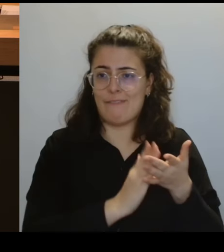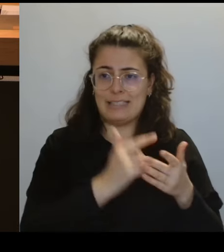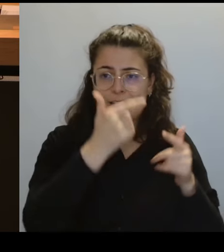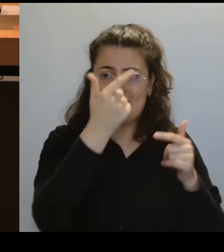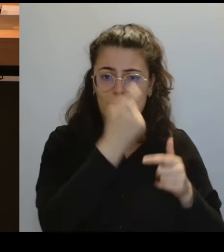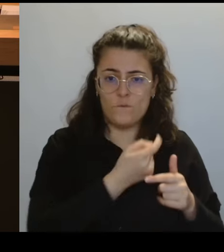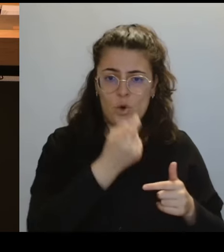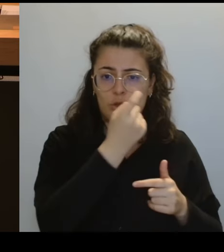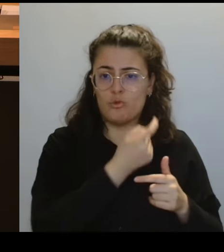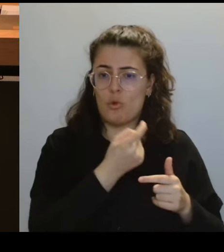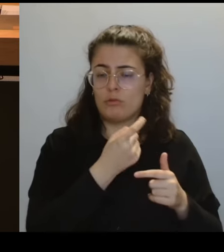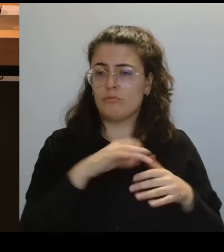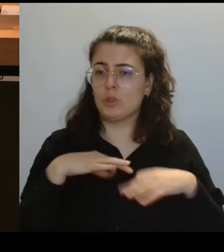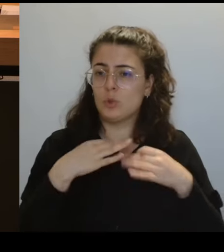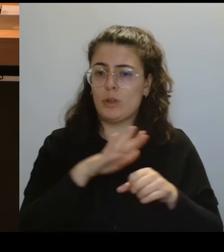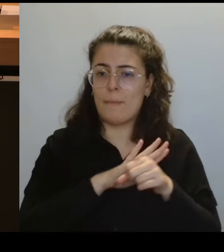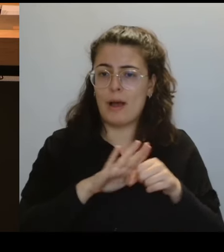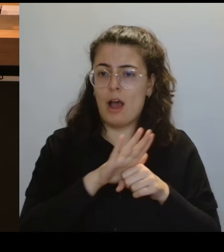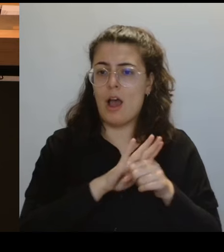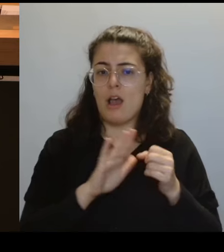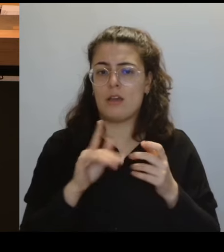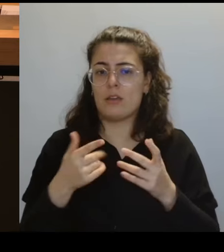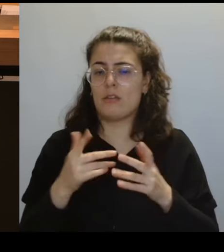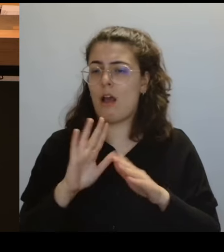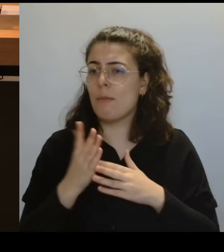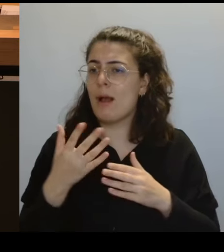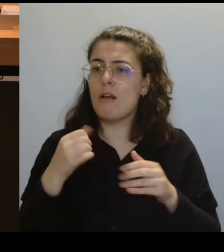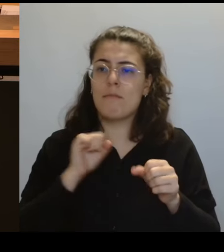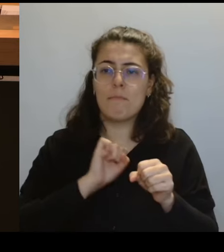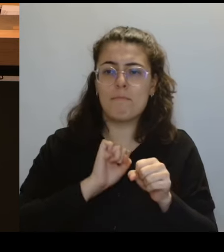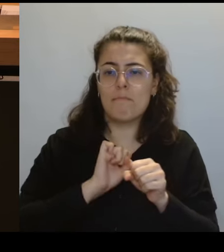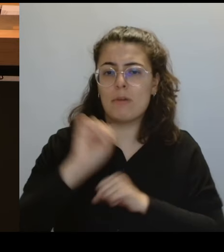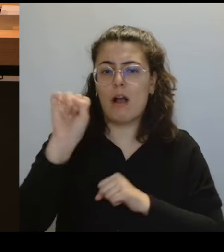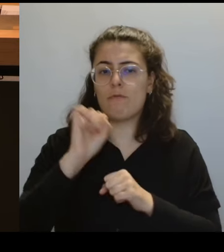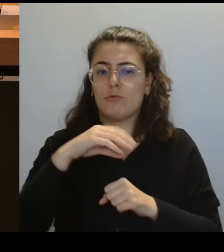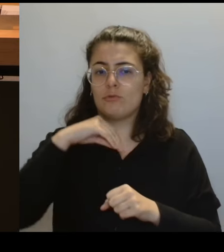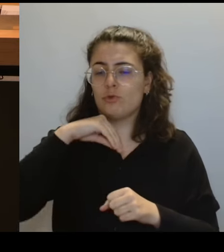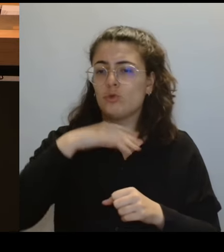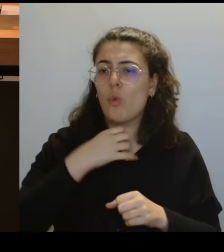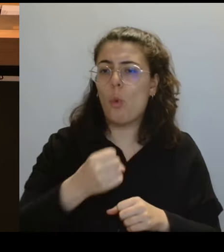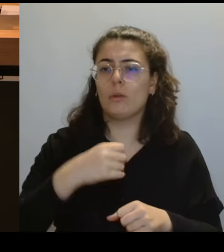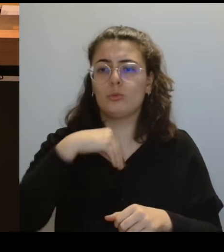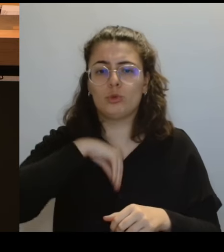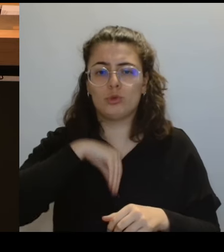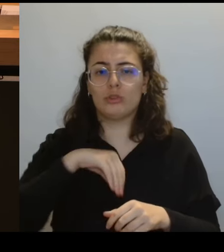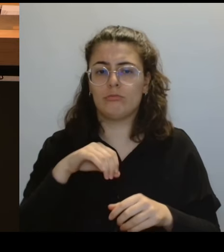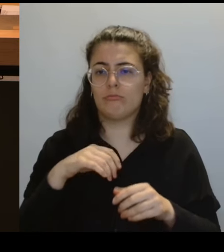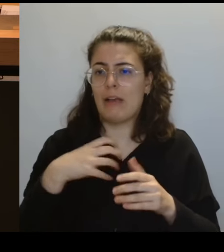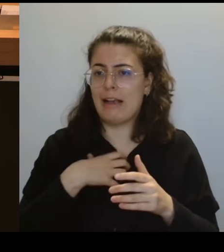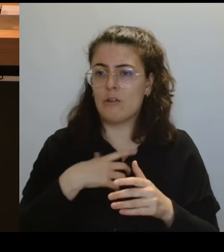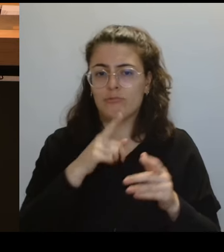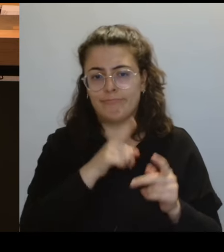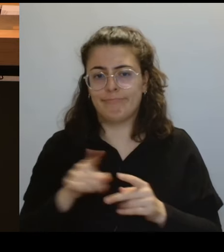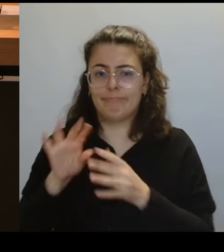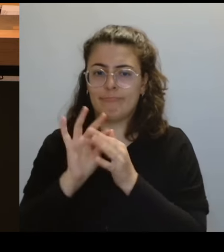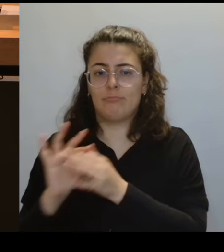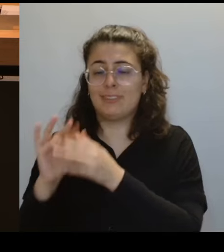Sucht und psychischer Erkrankungen. Unser Gesundheitssystem ist natürlich jetzt auch nicht überflutet mit Geldern. Leistungen und Pflege sind nicht nur